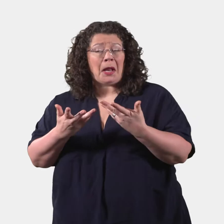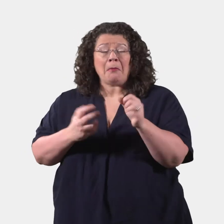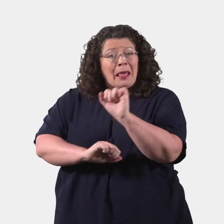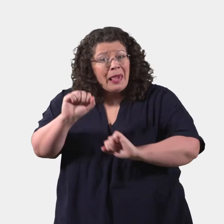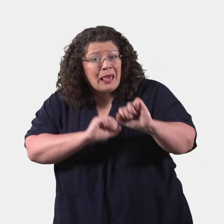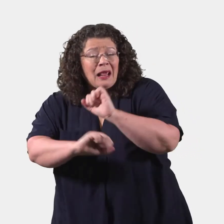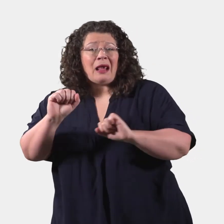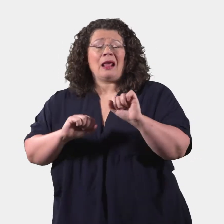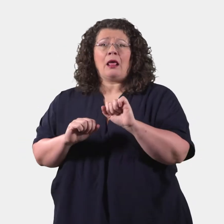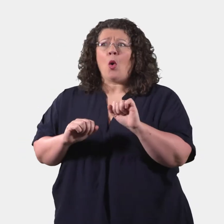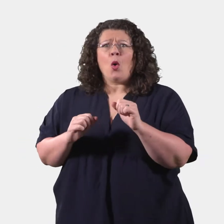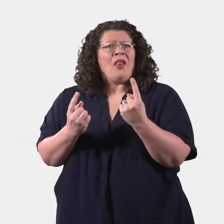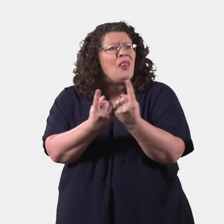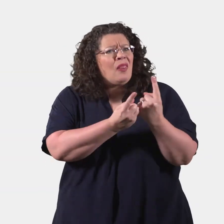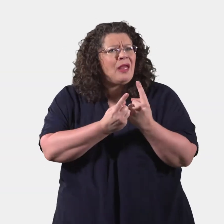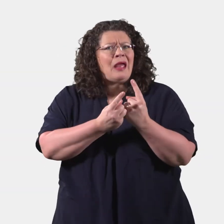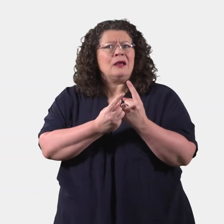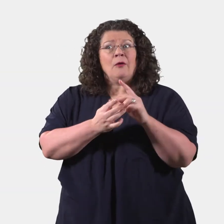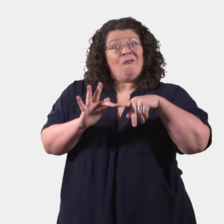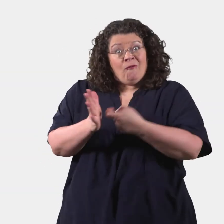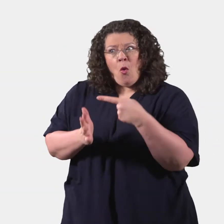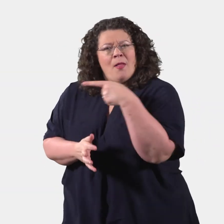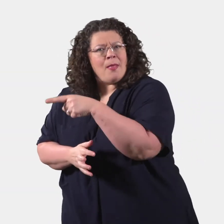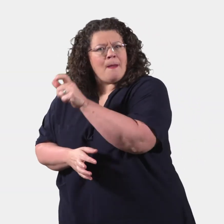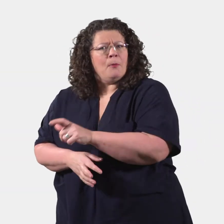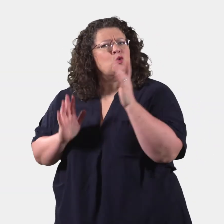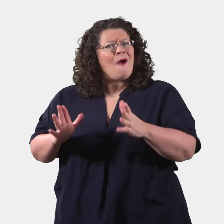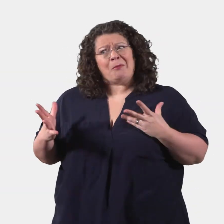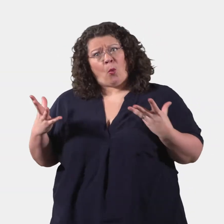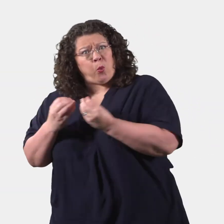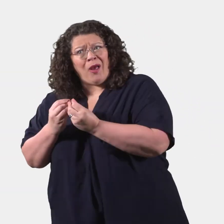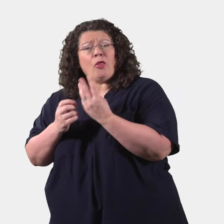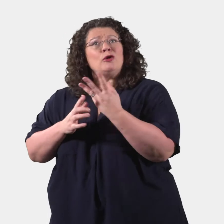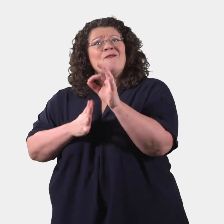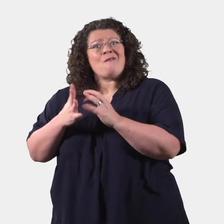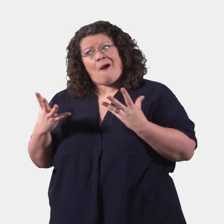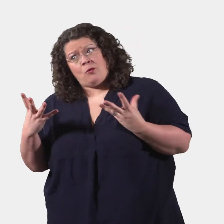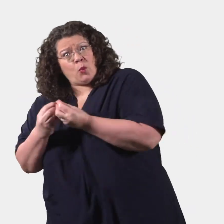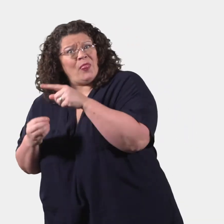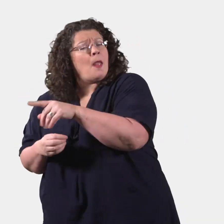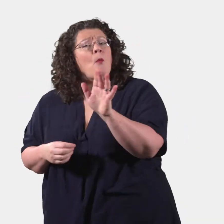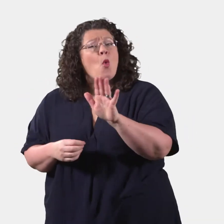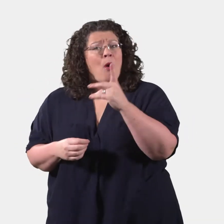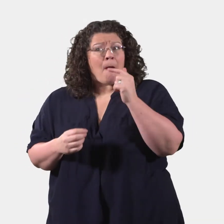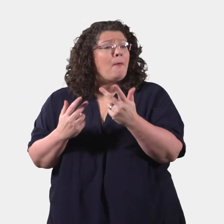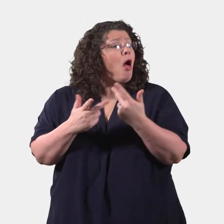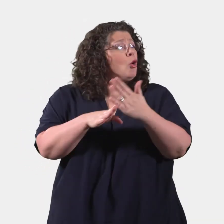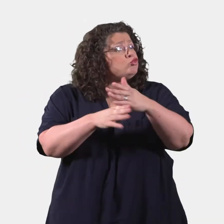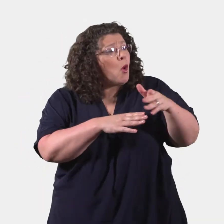yn gwneud pethau fel coginio a glanhau, neu'n gwneud pethau iddyn nhw, hyd yn oed pan dydych chi ddim gyda nhw.